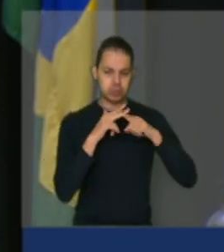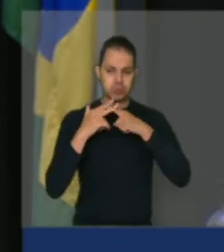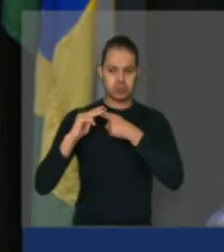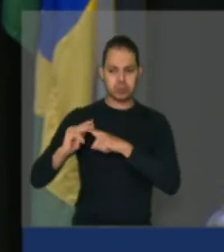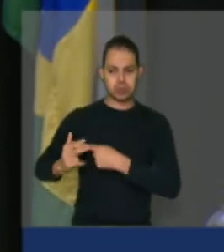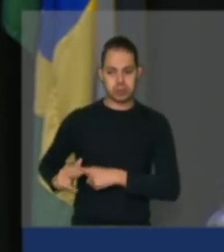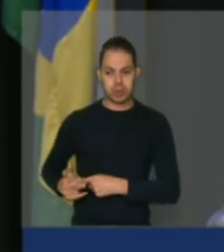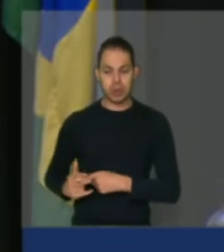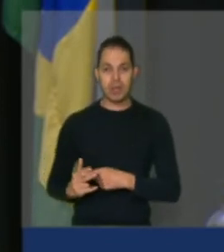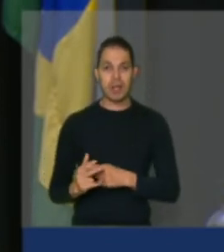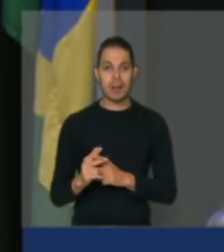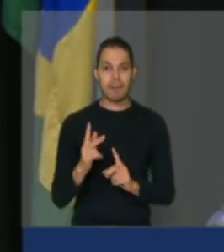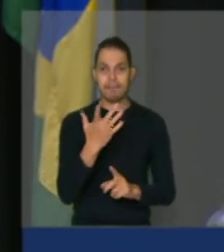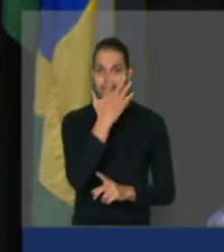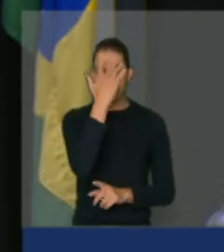QUE, NO PASSADO, AJUDOU NA CONSTRUÇÃO DESSE PAÍS, DOS